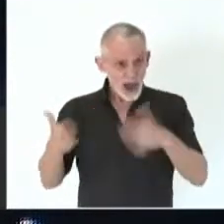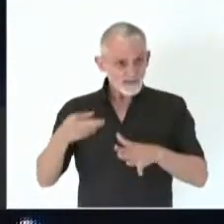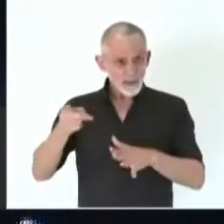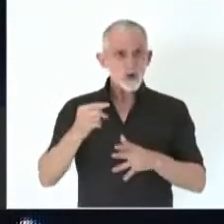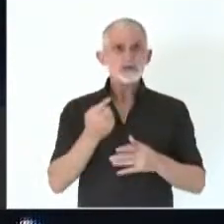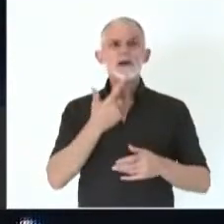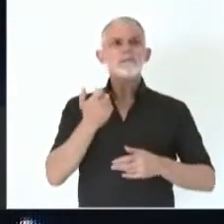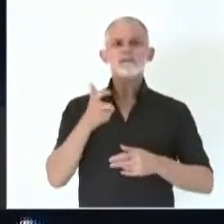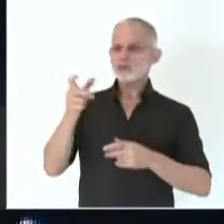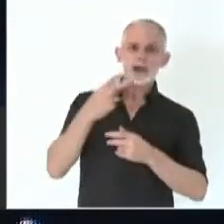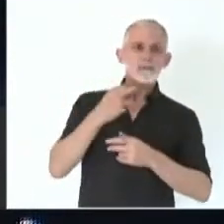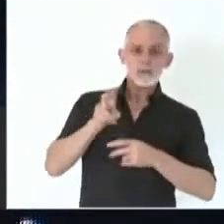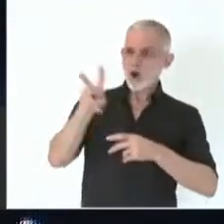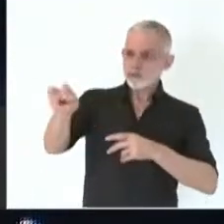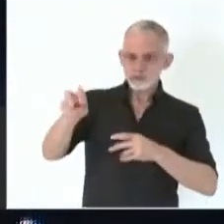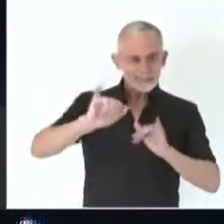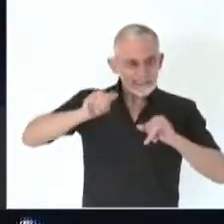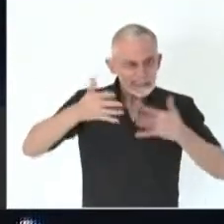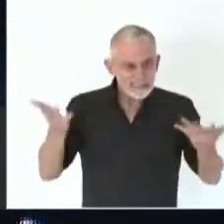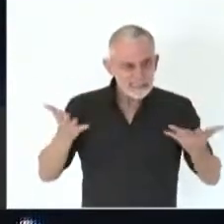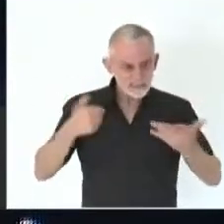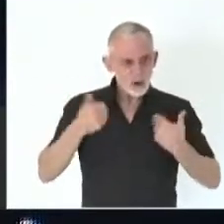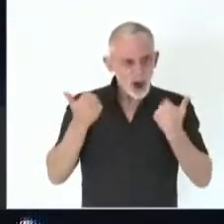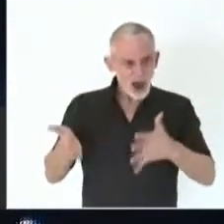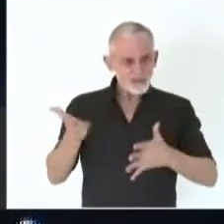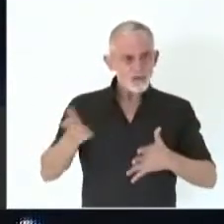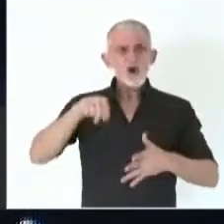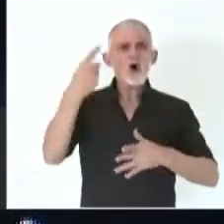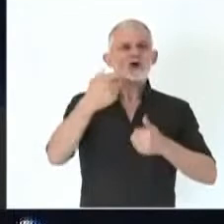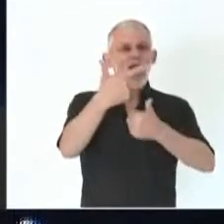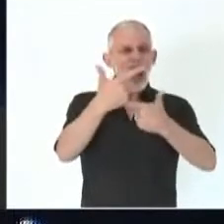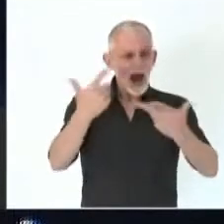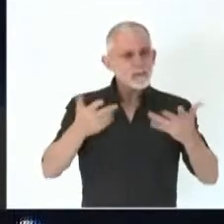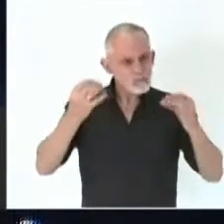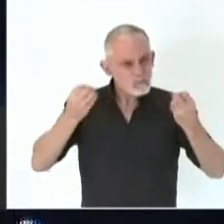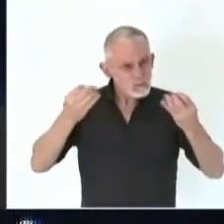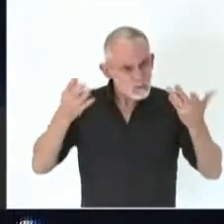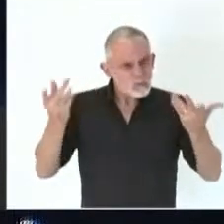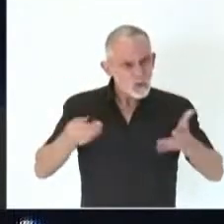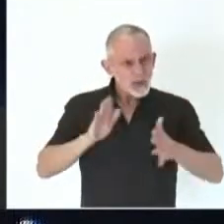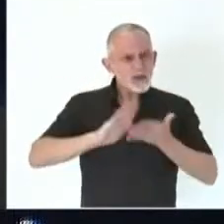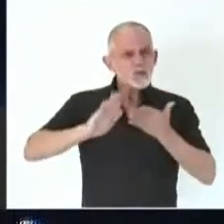QUIEREN AUGURAR, Y QUE GENTE